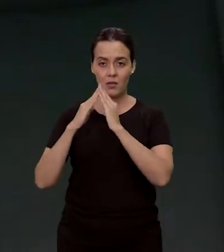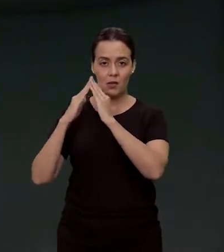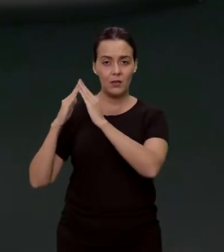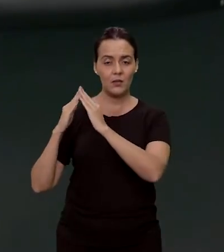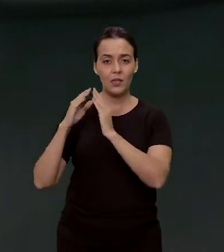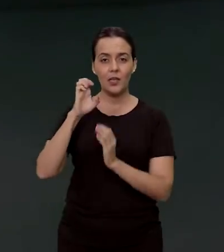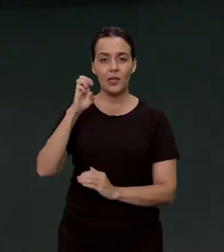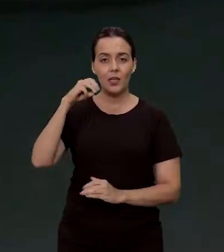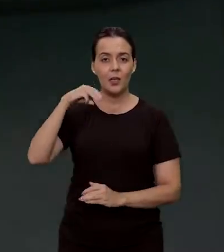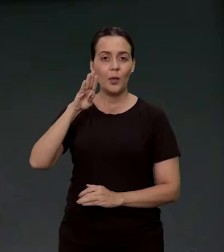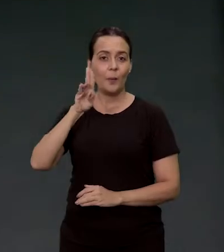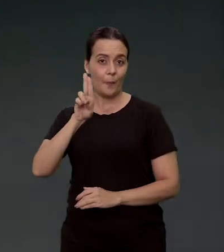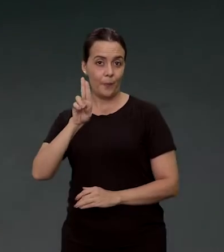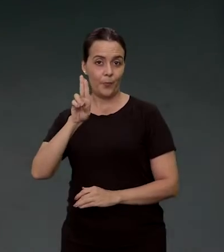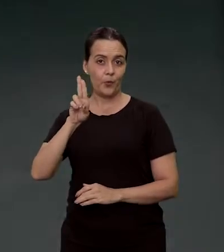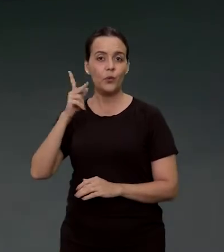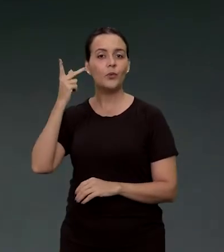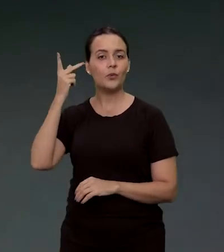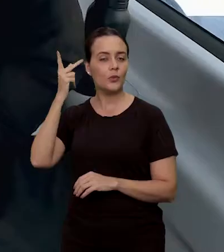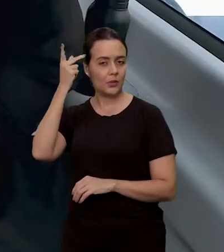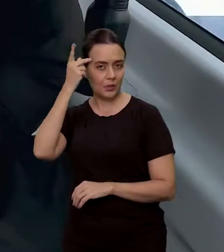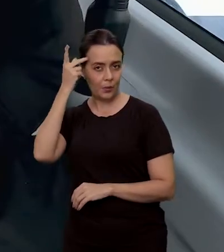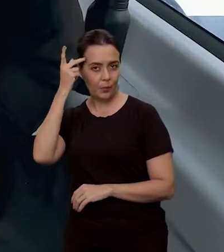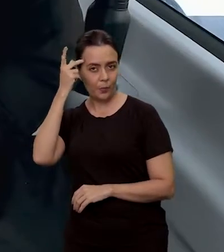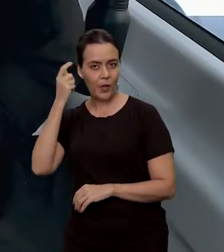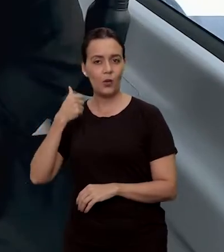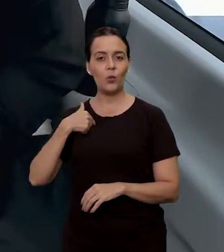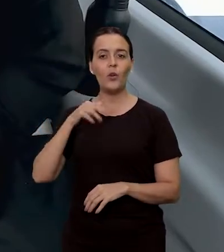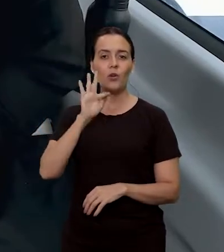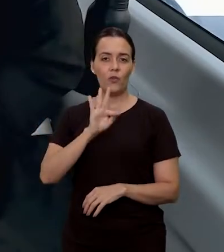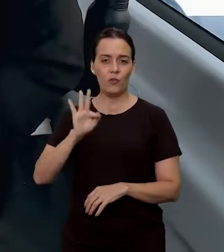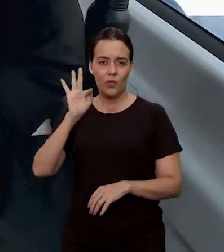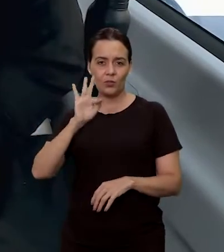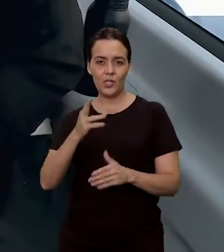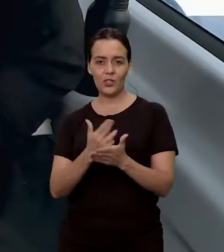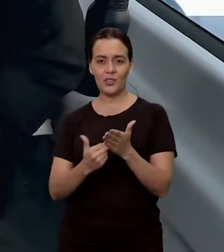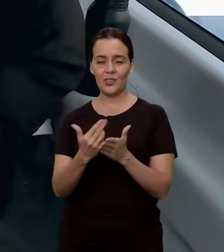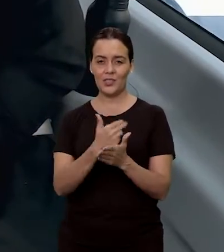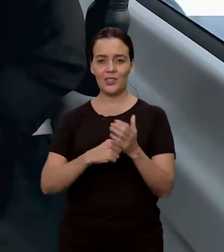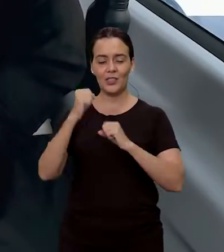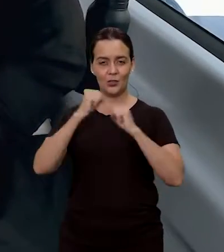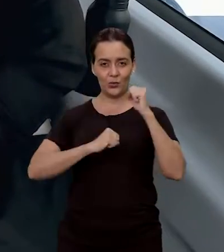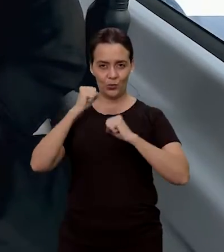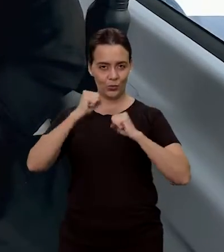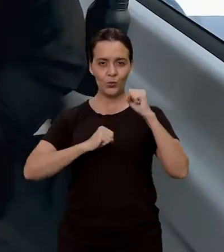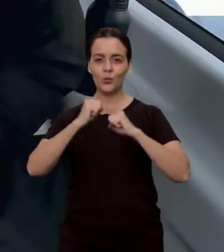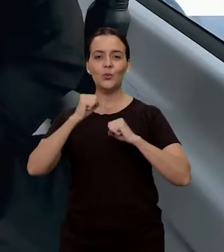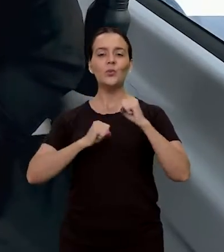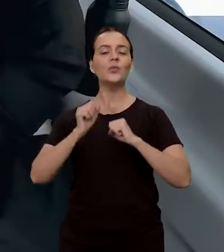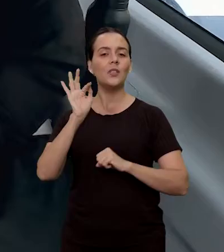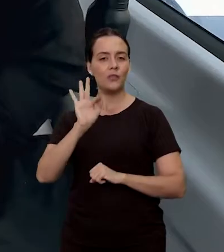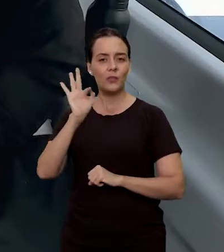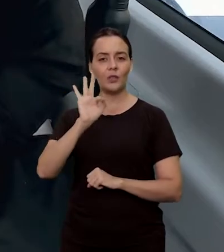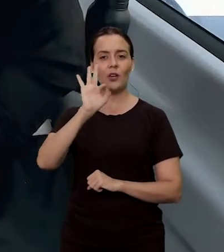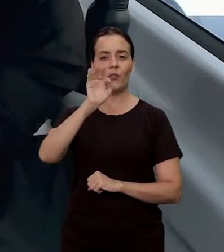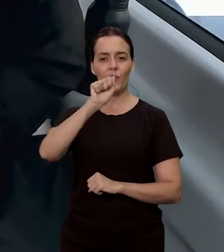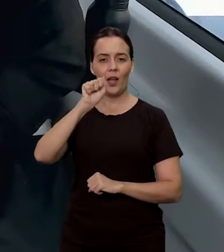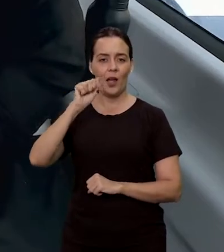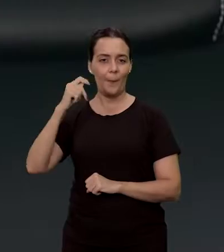que faz parte da grande São Paulo, eu me graduei em desenho industrial pela Fundação Armando Álvares Penteado, a FAAP.